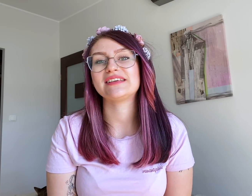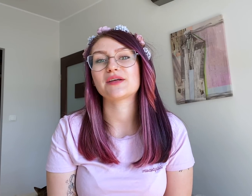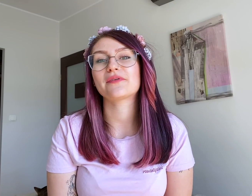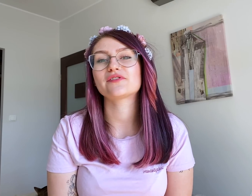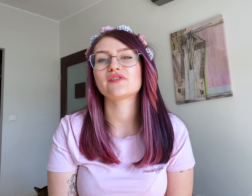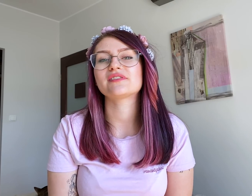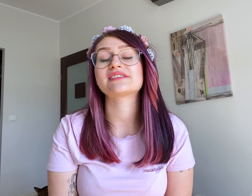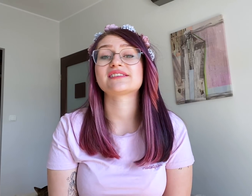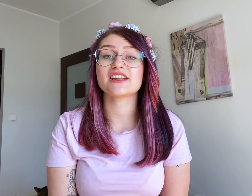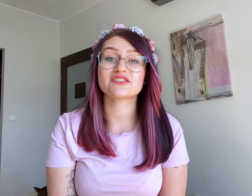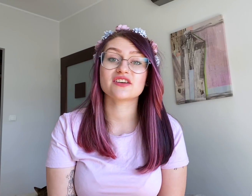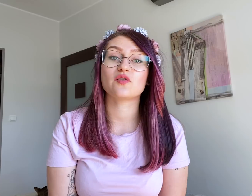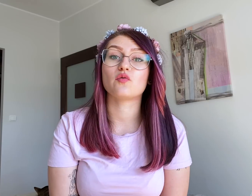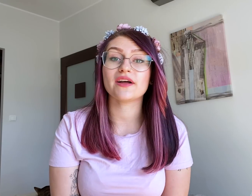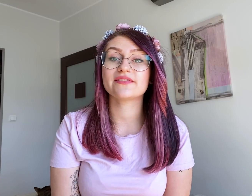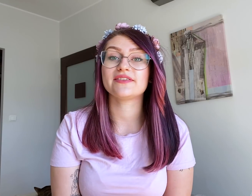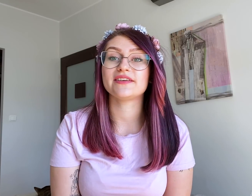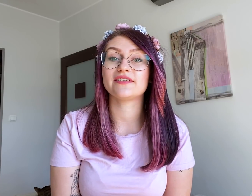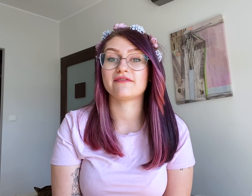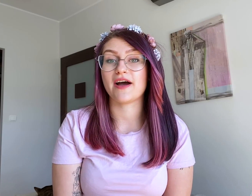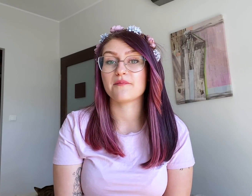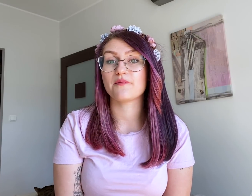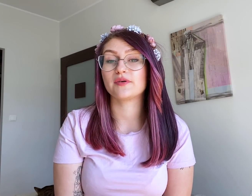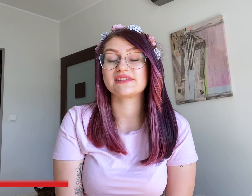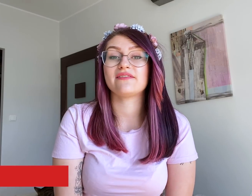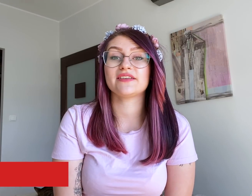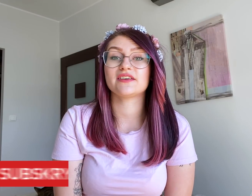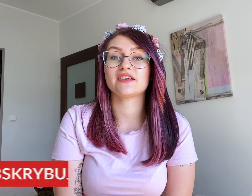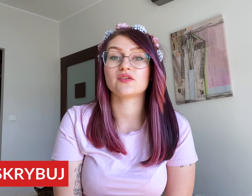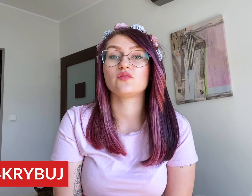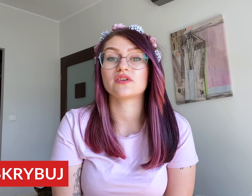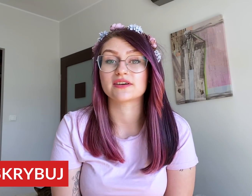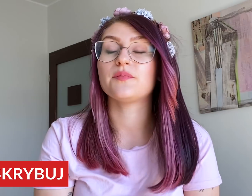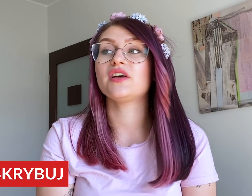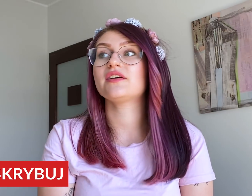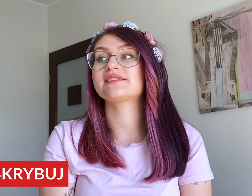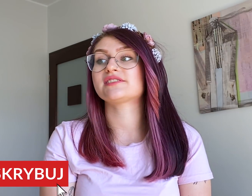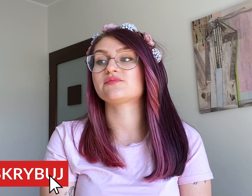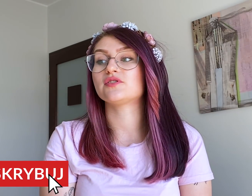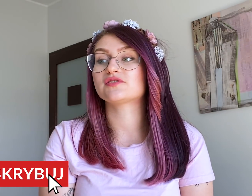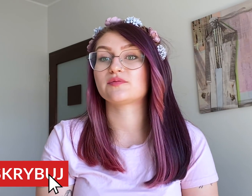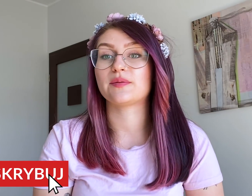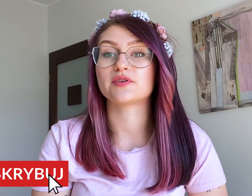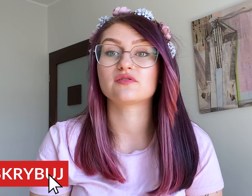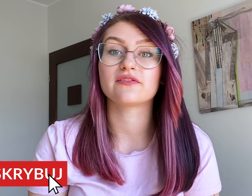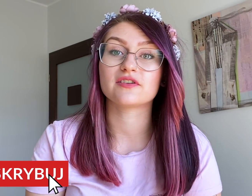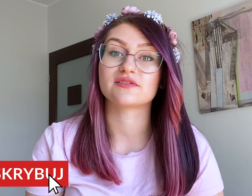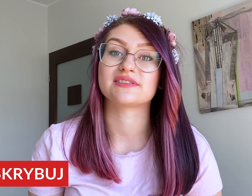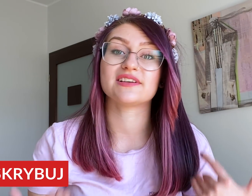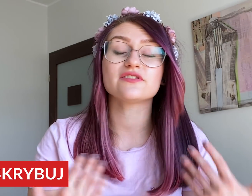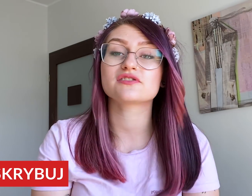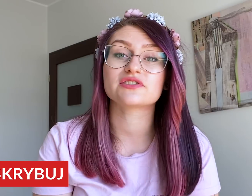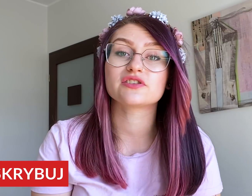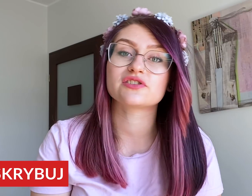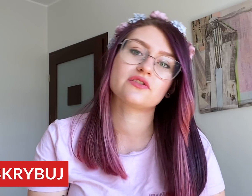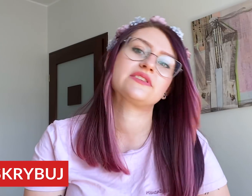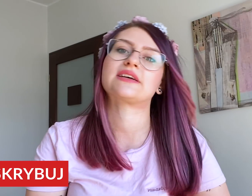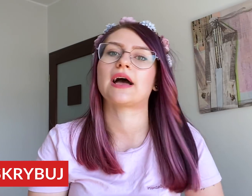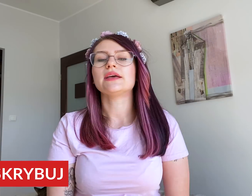i na pewno znacznie ułatwi Wam poznawanie głuchych. My jesteśmy osobami, które wchodzą z zewnątrz do tego środowiska